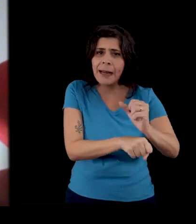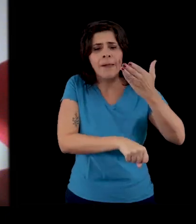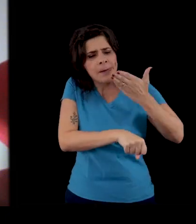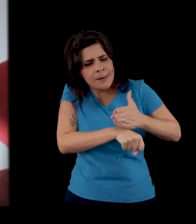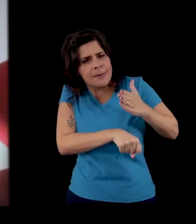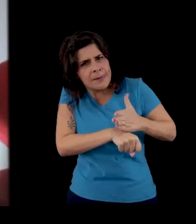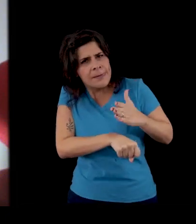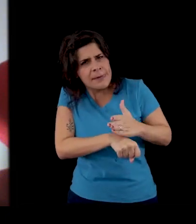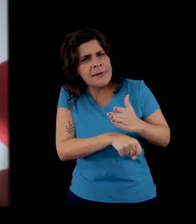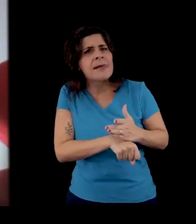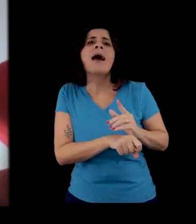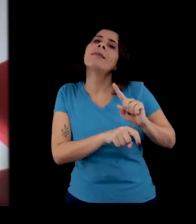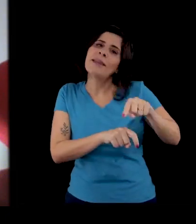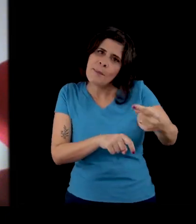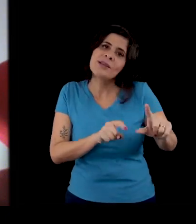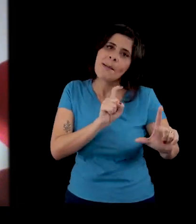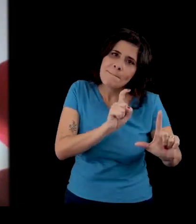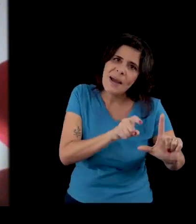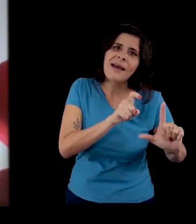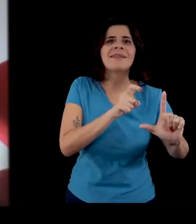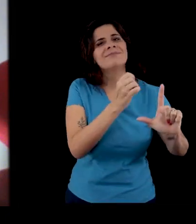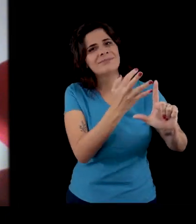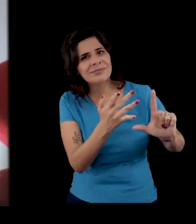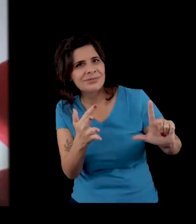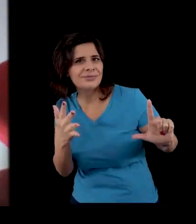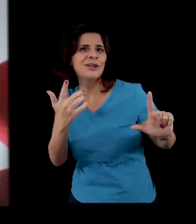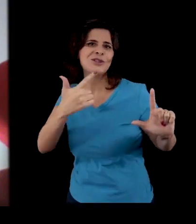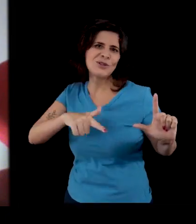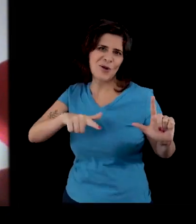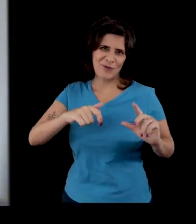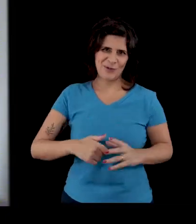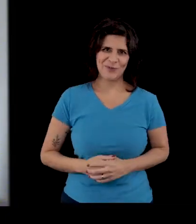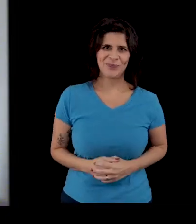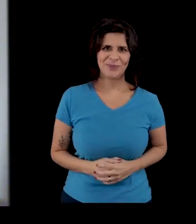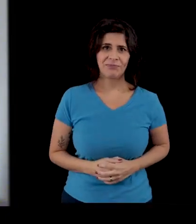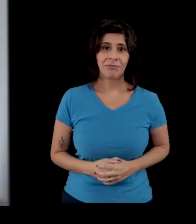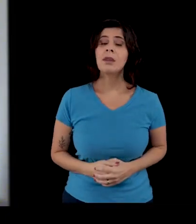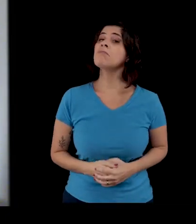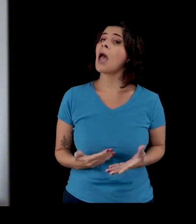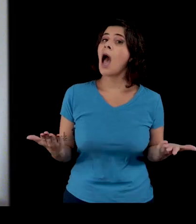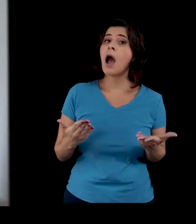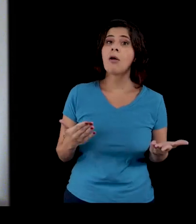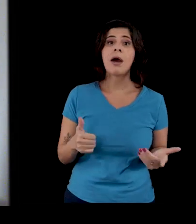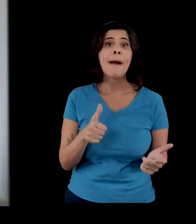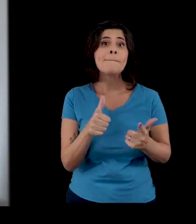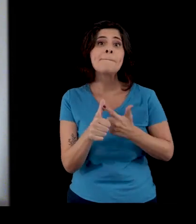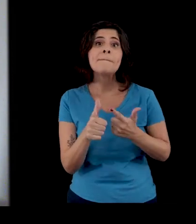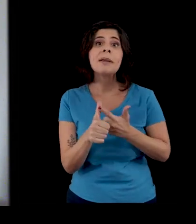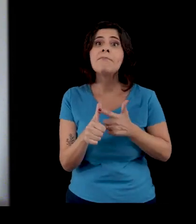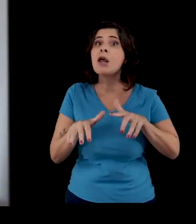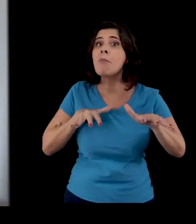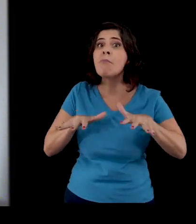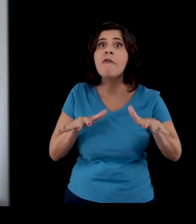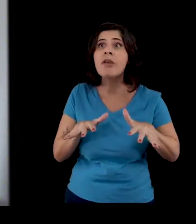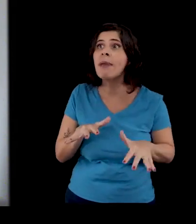treinar um pouquinho e quando voltar aperte o play. Agora, o primeiro movimento de mímica que eu vi,